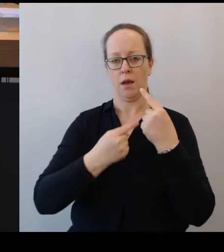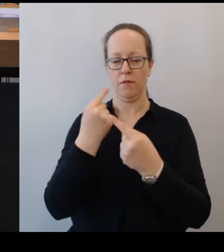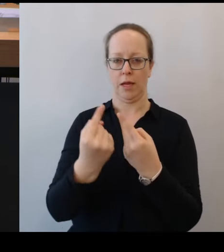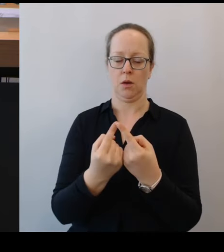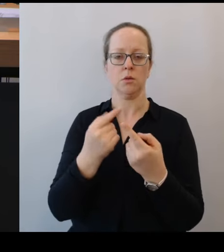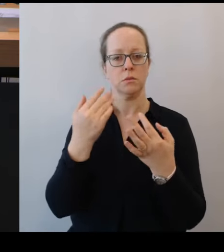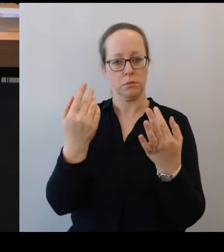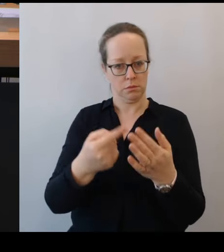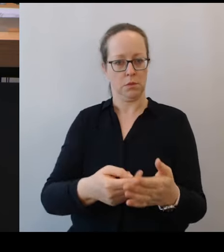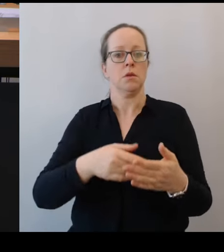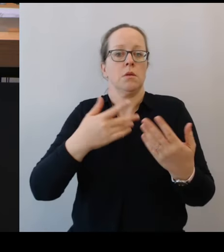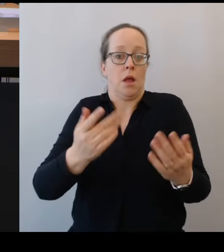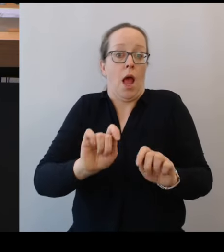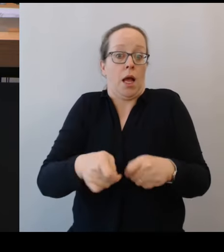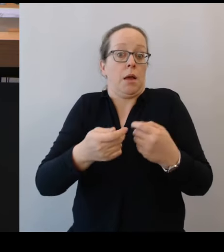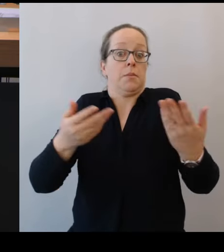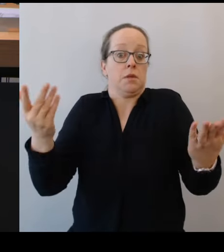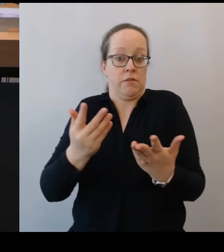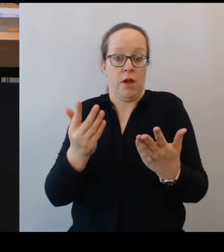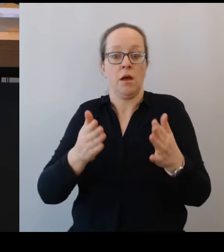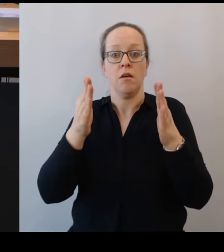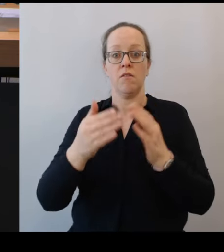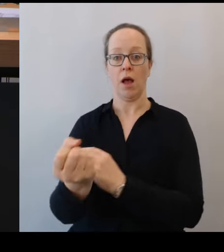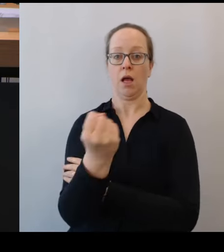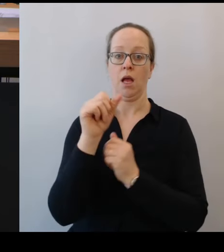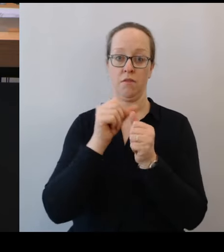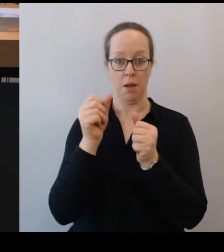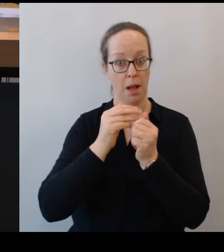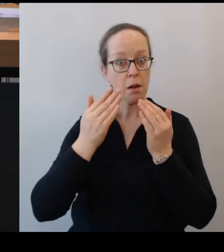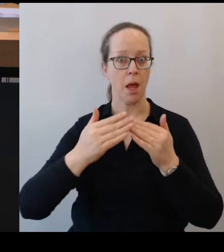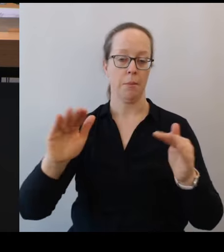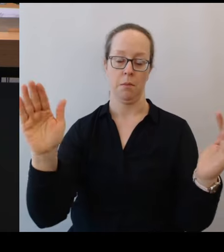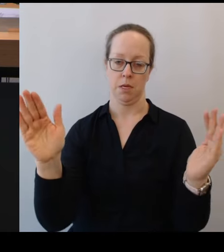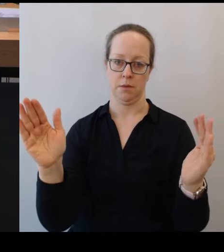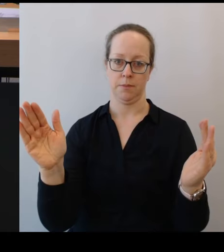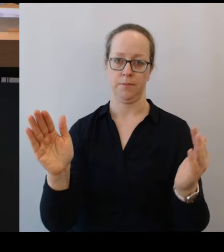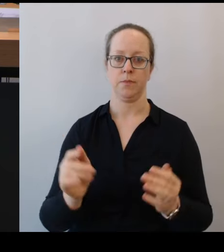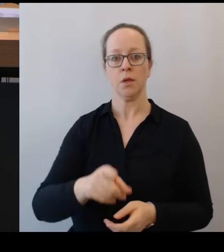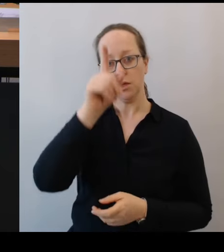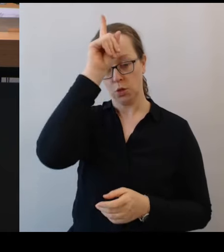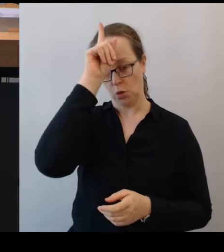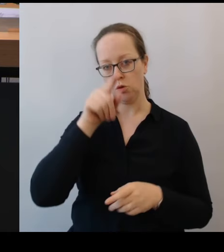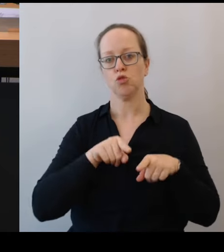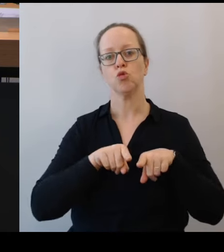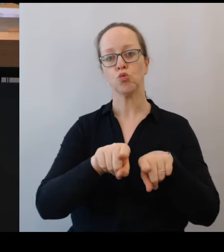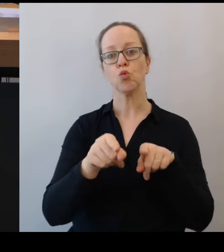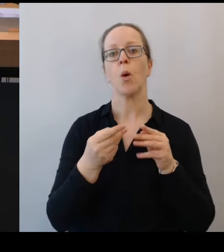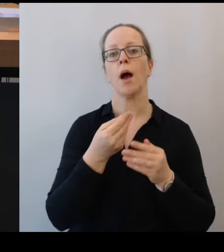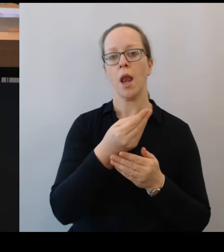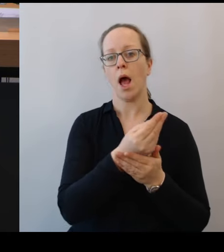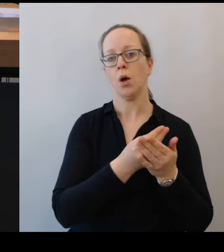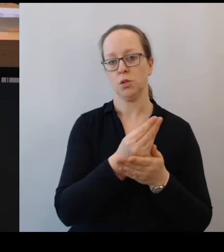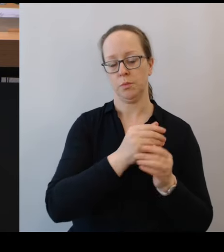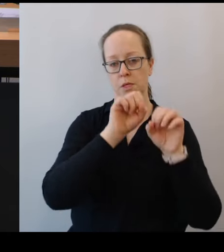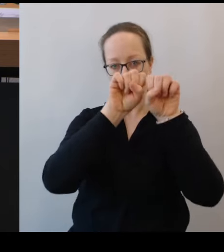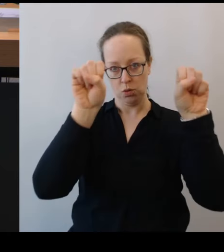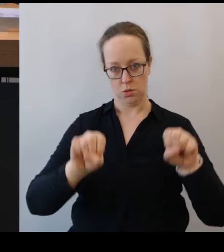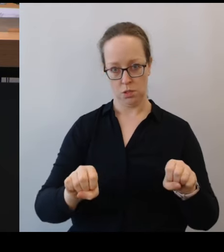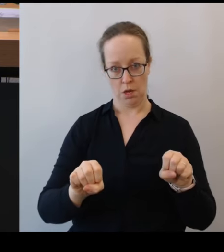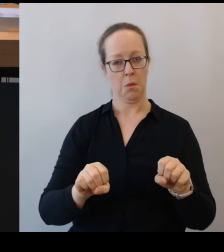Damit das deutsche bewährte System der dualen Ausbildung vorbildlich wie einst funktionieren kann, müssen wir umfassend in Wissen, in